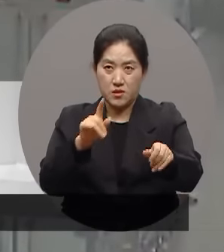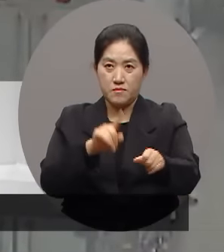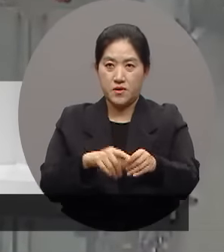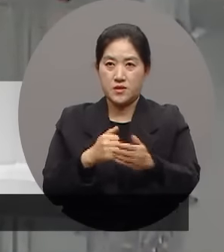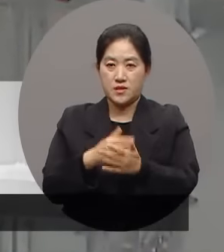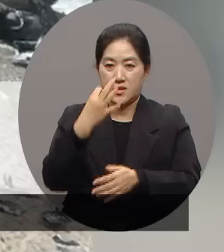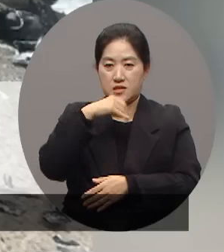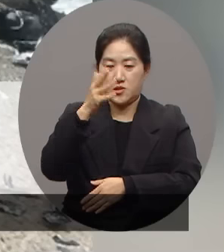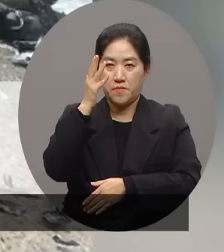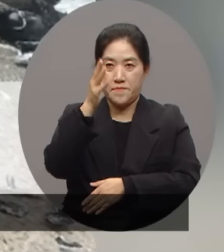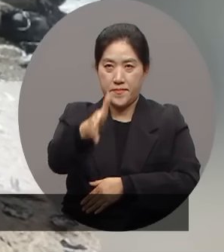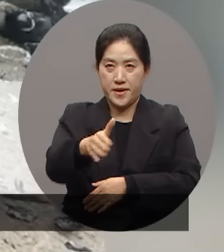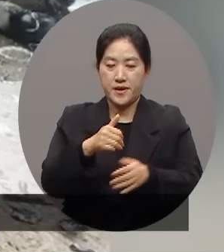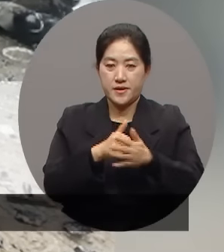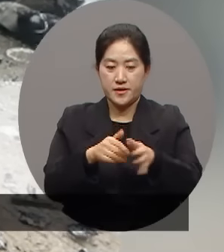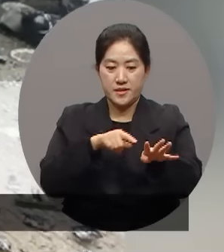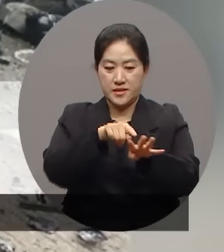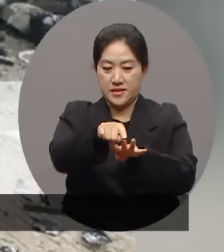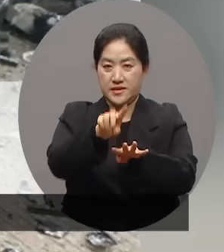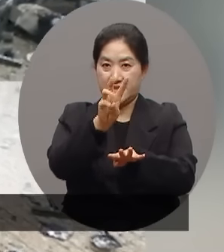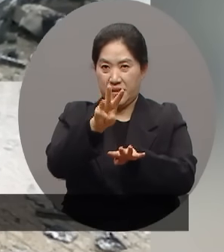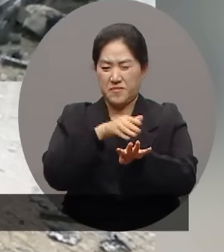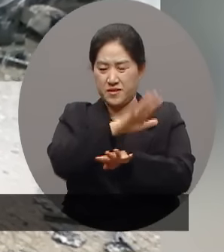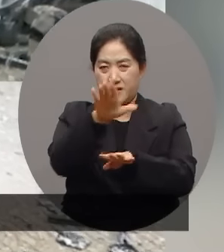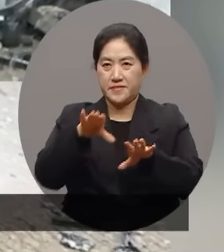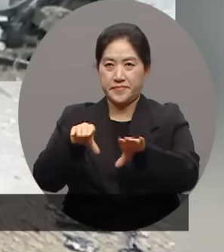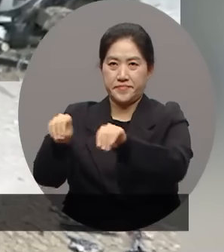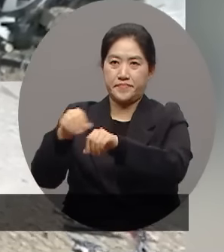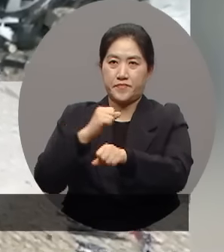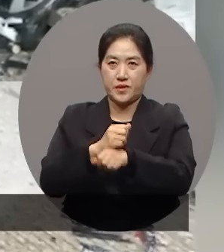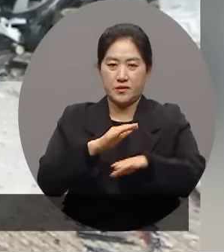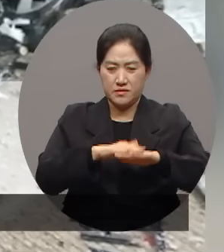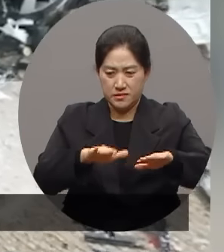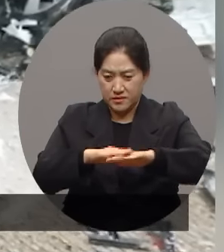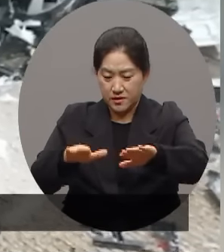경찰과 소방 당국은 사고 수습을 위해 이천방면 편도 3차로 도로 전체를 통제하고